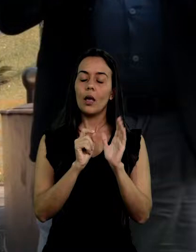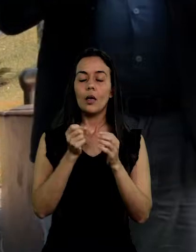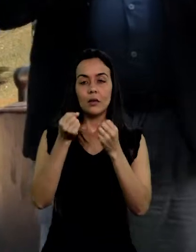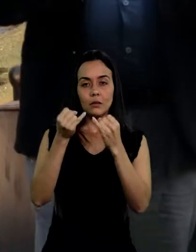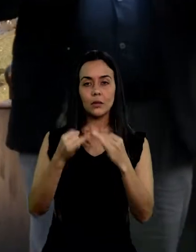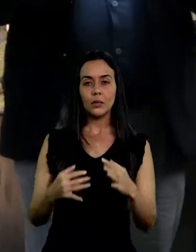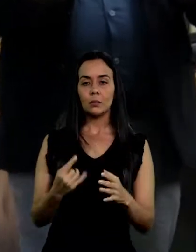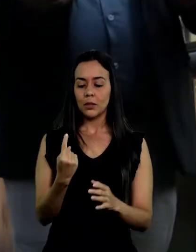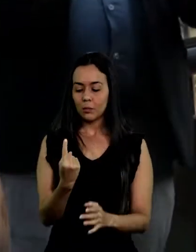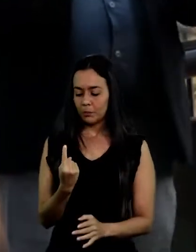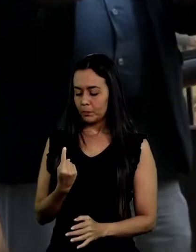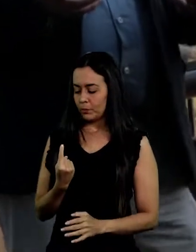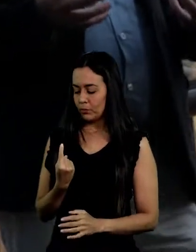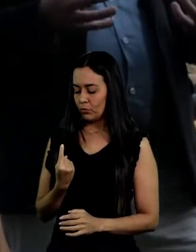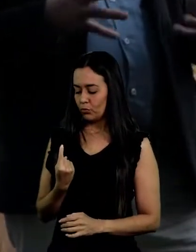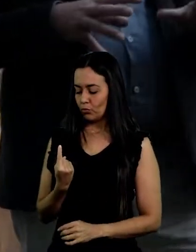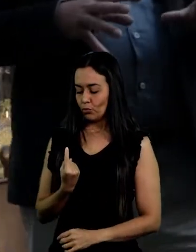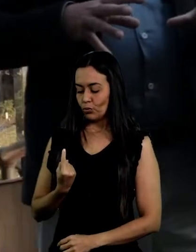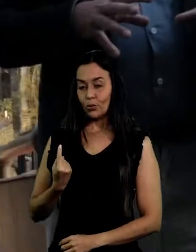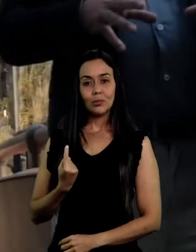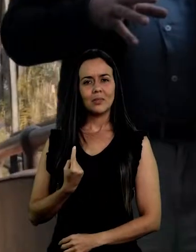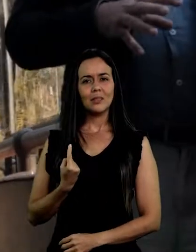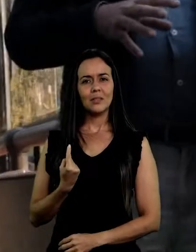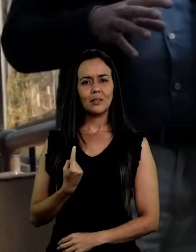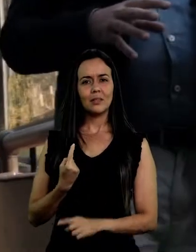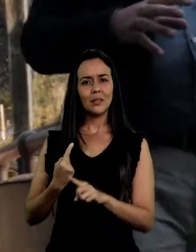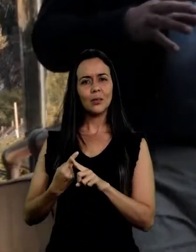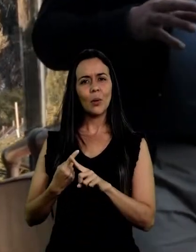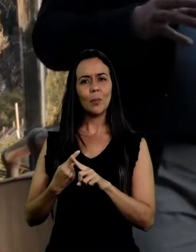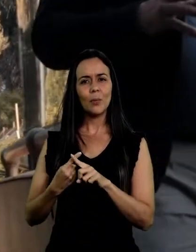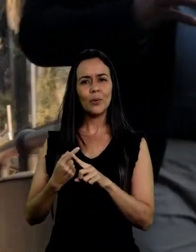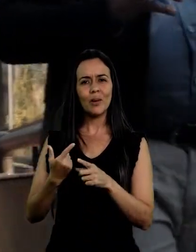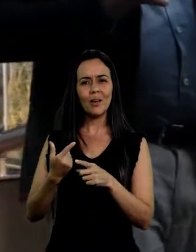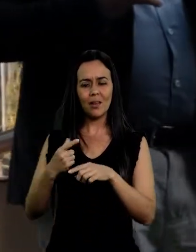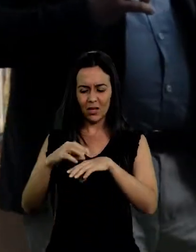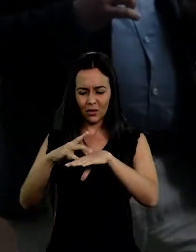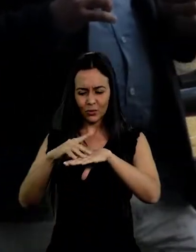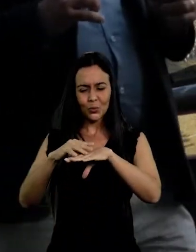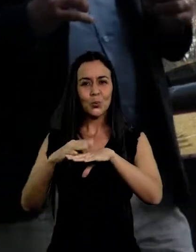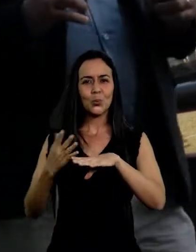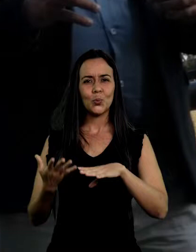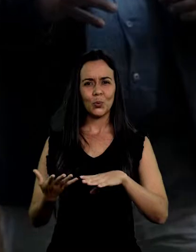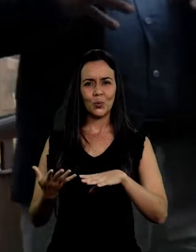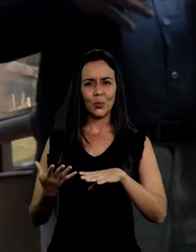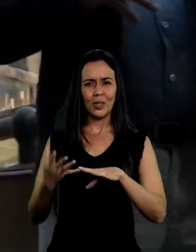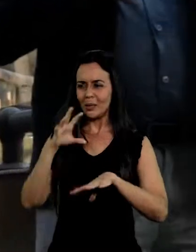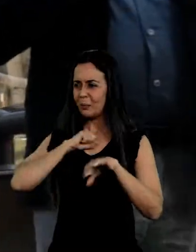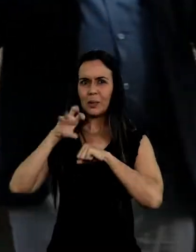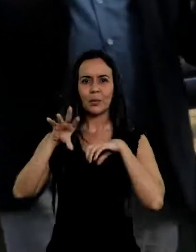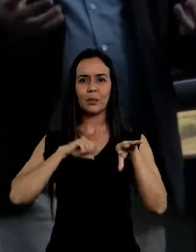porque tem uma praga ali, você tem que ir para sua casa, ficar quieto lá, né?